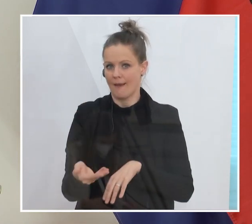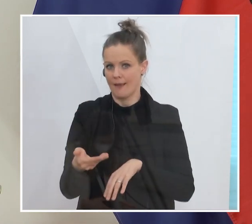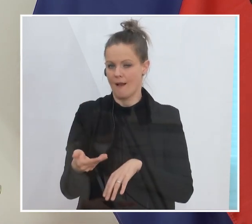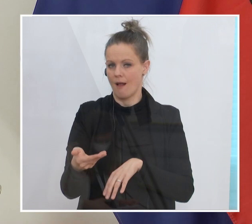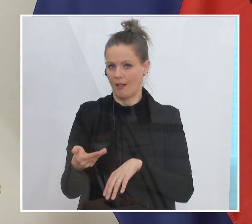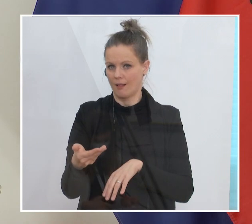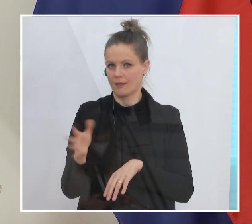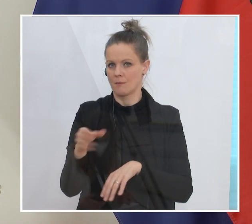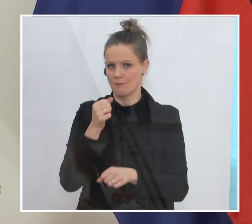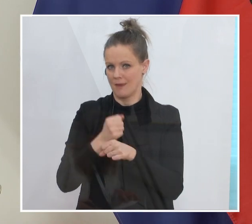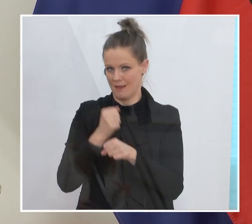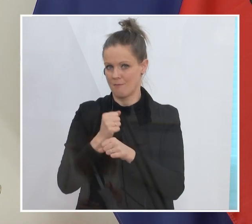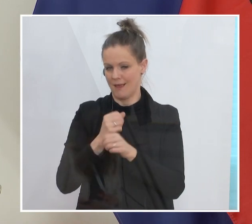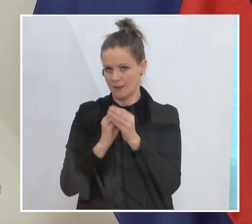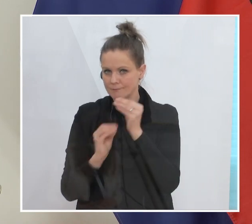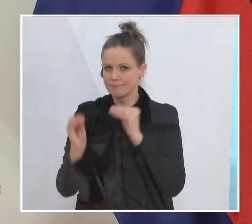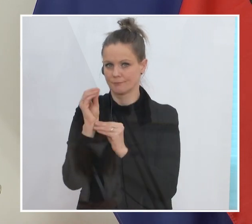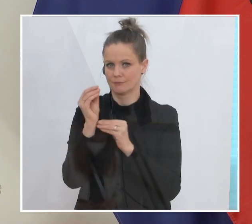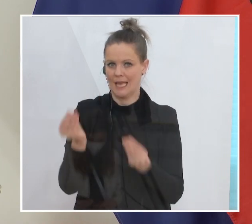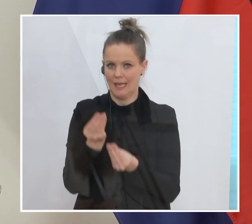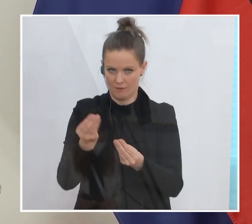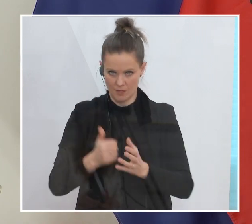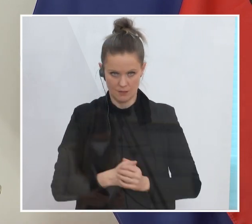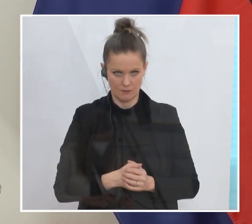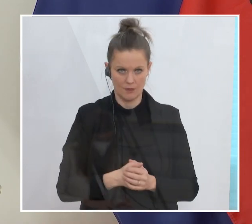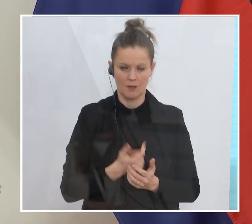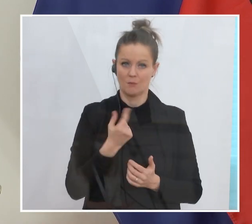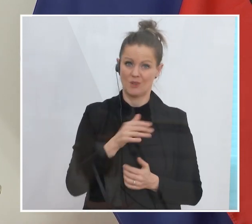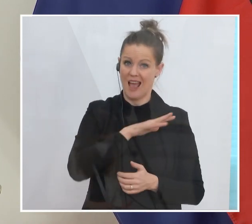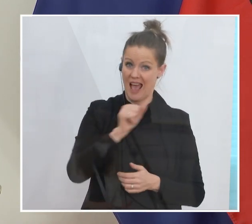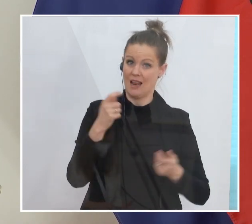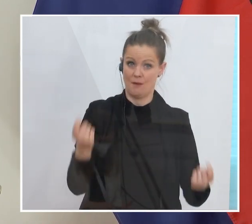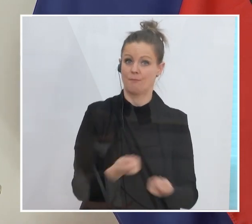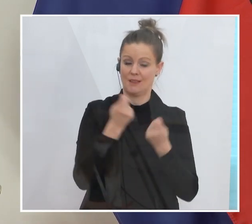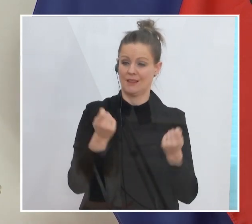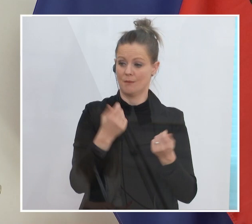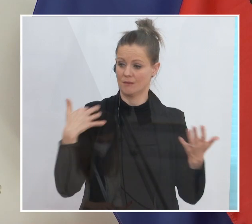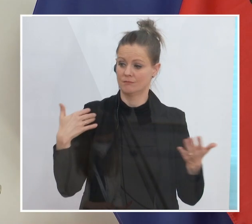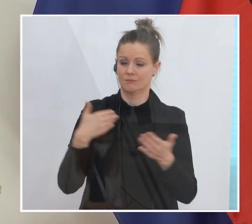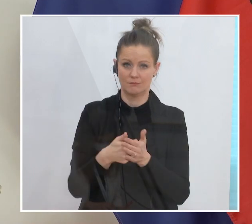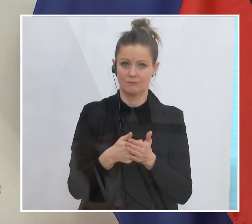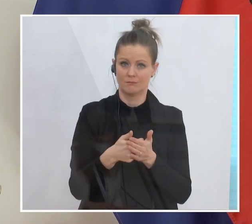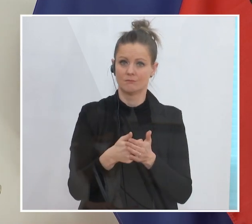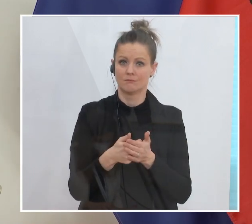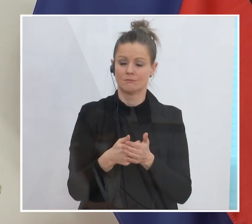aufzubessern. Alle Betriebe, die durchgehend von den Schließungen seit November betroffen sind,